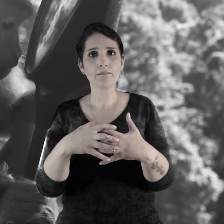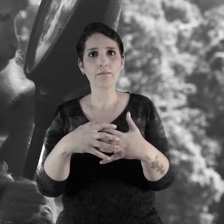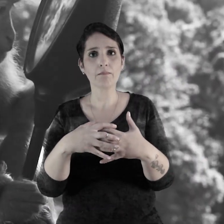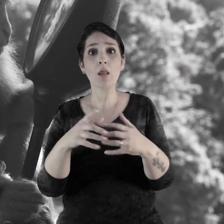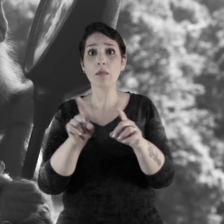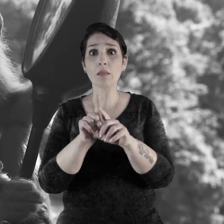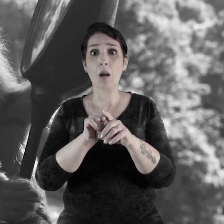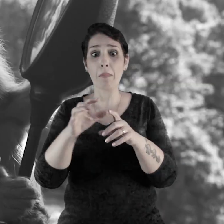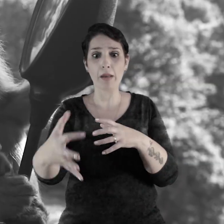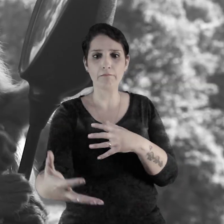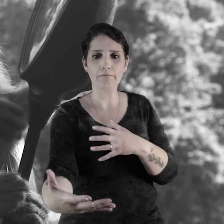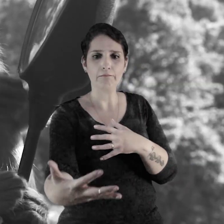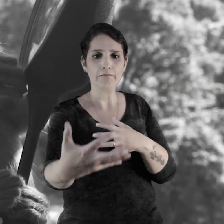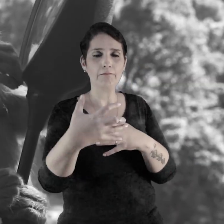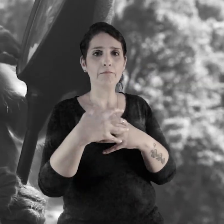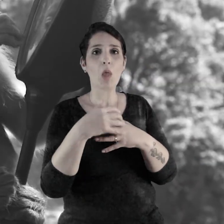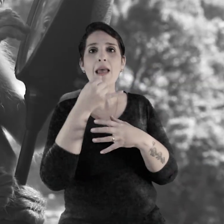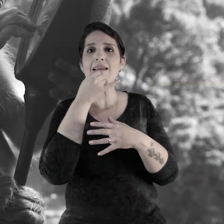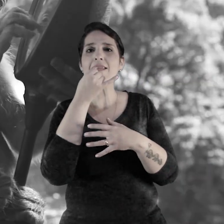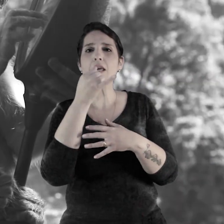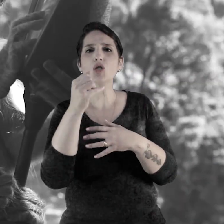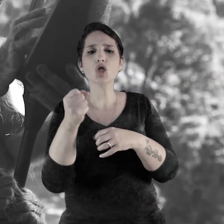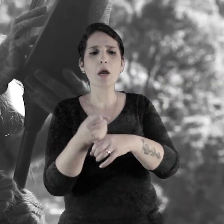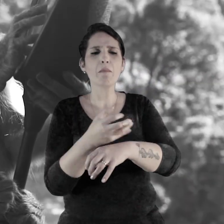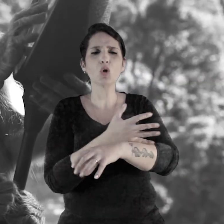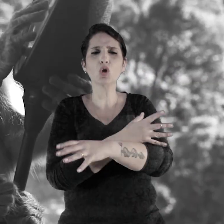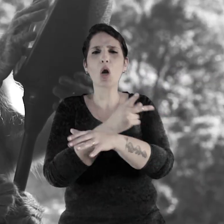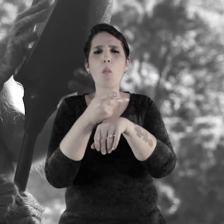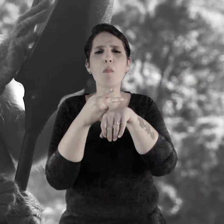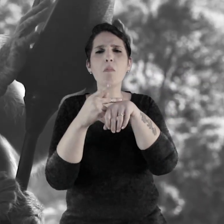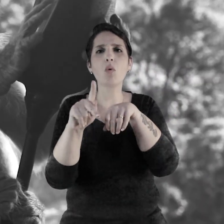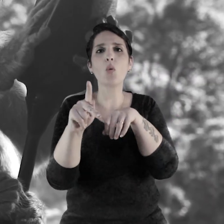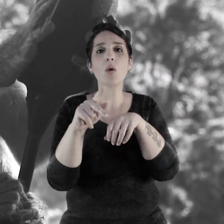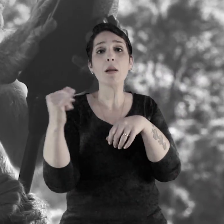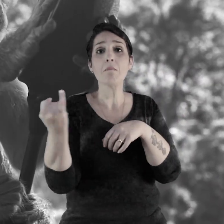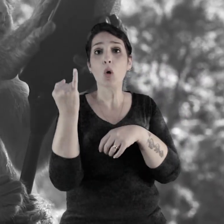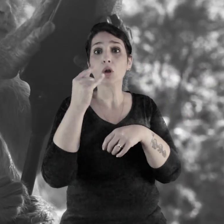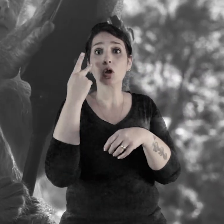E também a crescente energia emocional crua necessária para mantê lo inteiro.